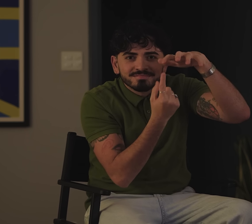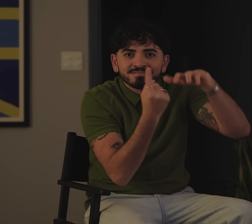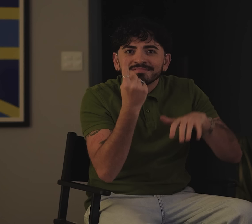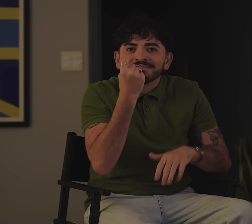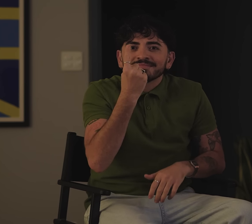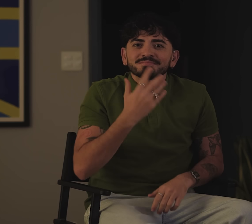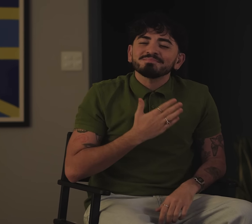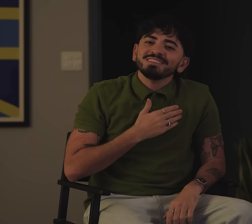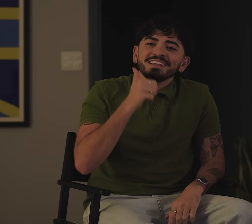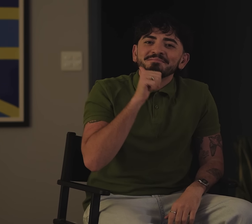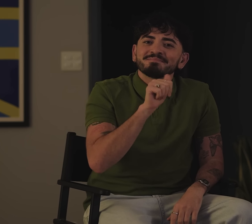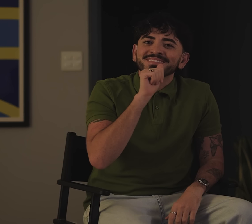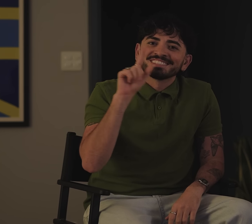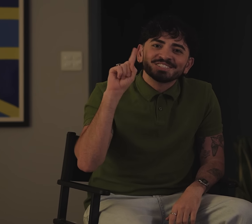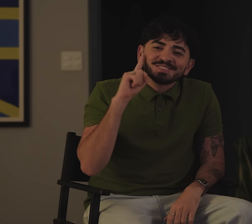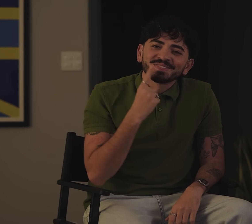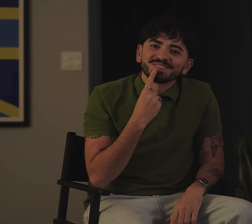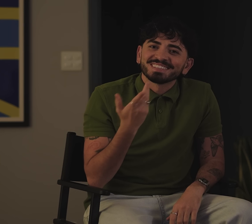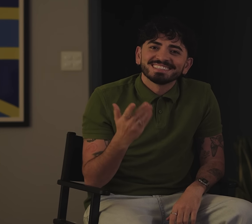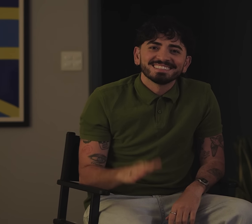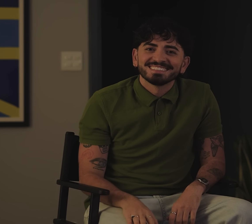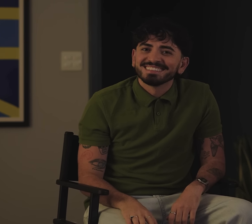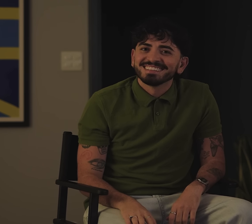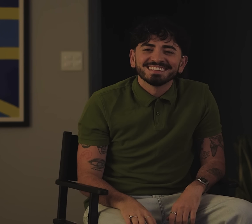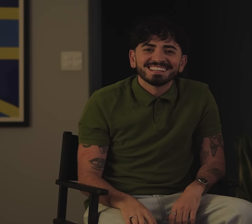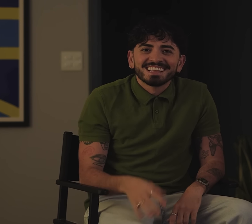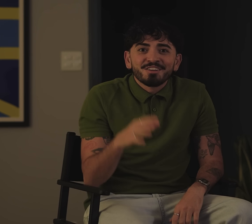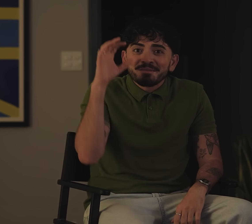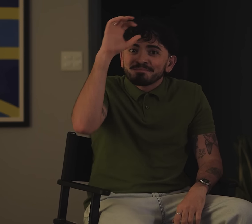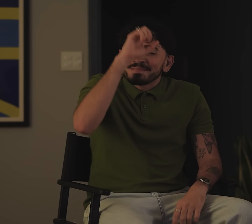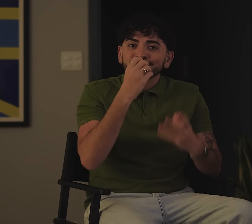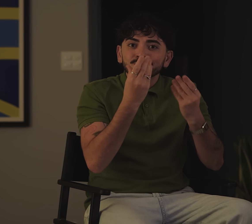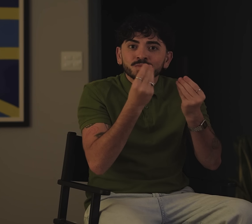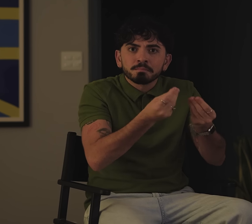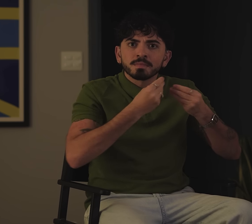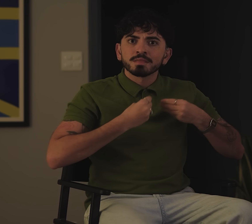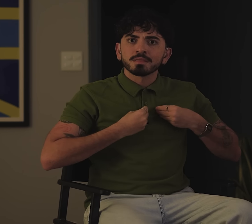uma mulher surda que sempre foi uma das minhas maiores inspirações.